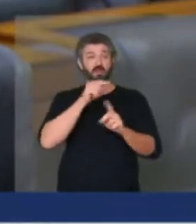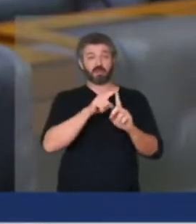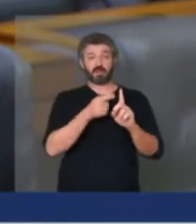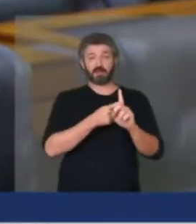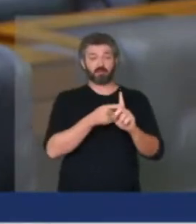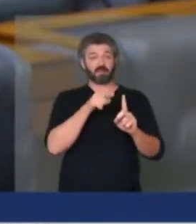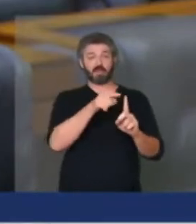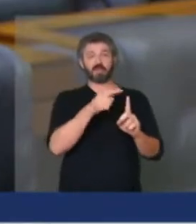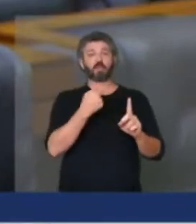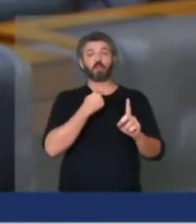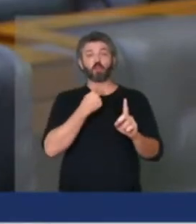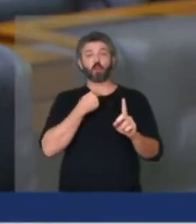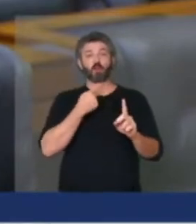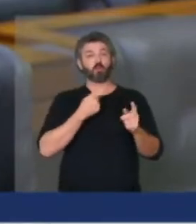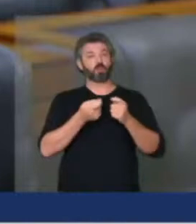GRÁVIDAS É INEGOCIÁVEL! -- [PRESIDENTE]: